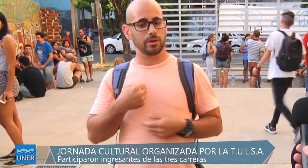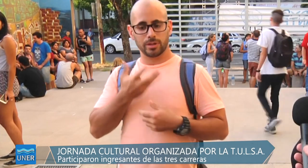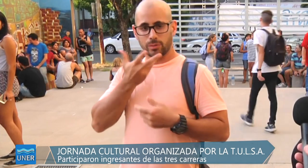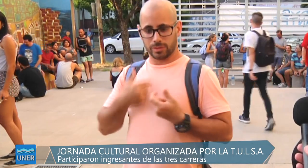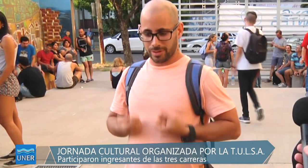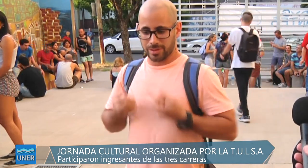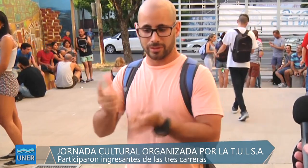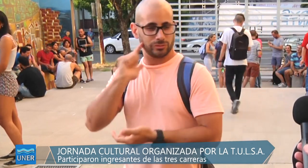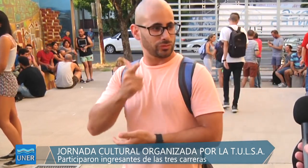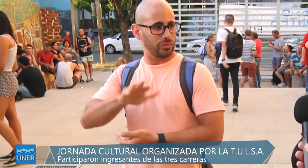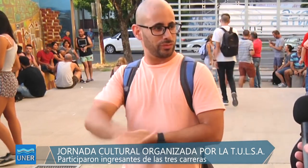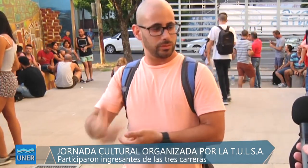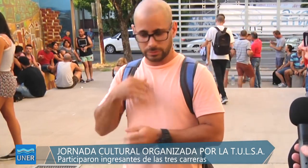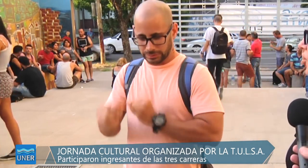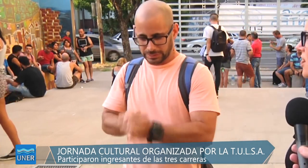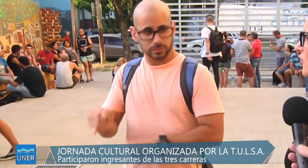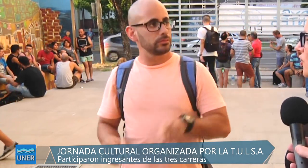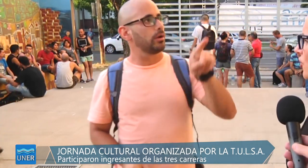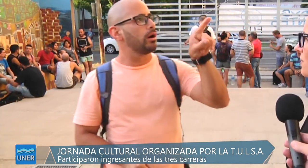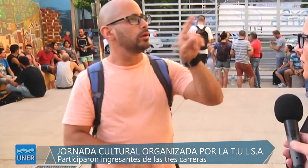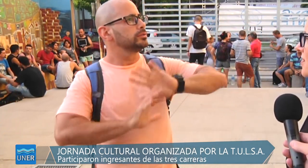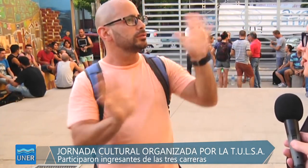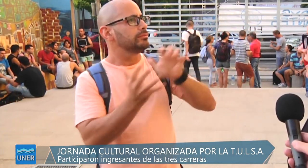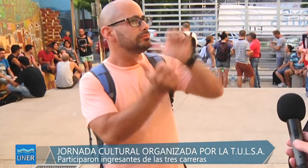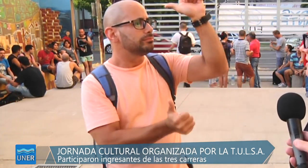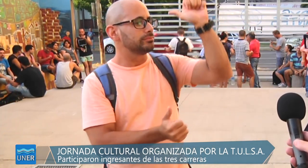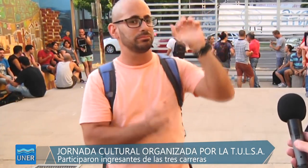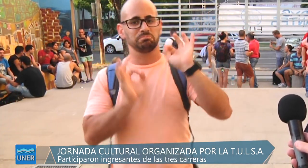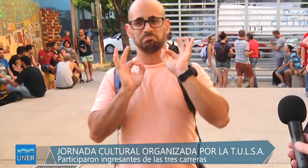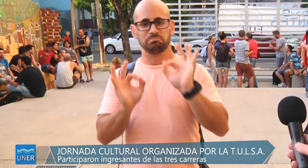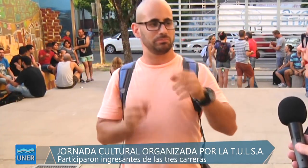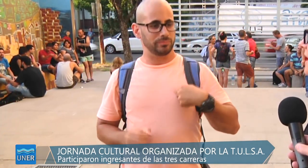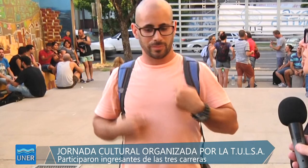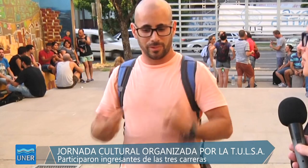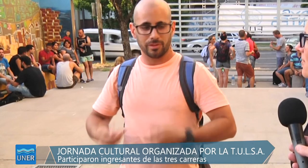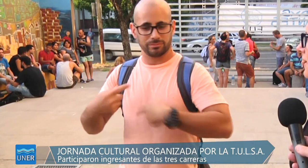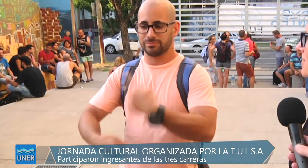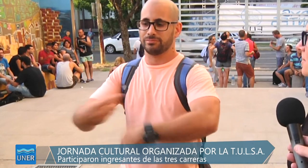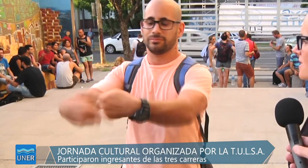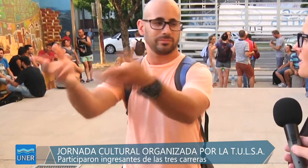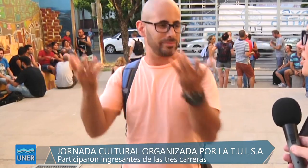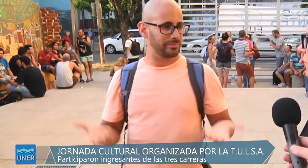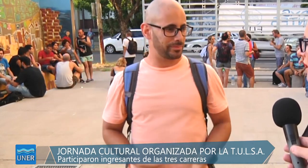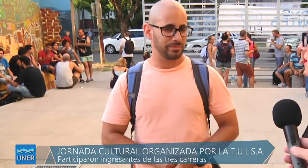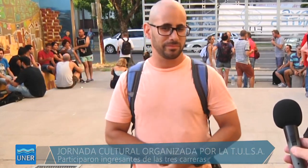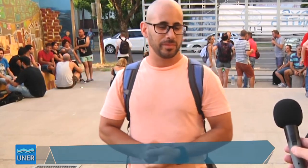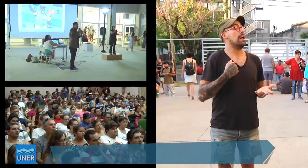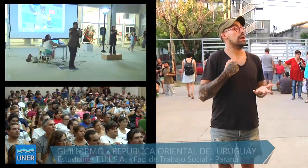poder darle a los niños sordos y poder enseñarles y que vean que es posible de recibirse y estudiar y poder progresar.